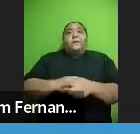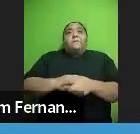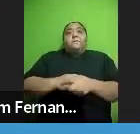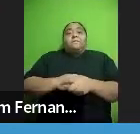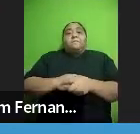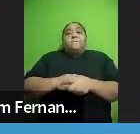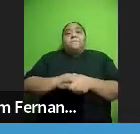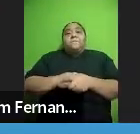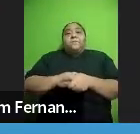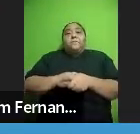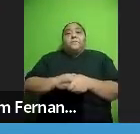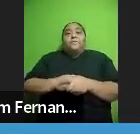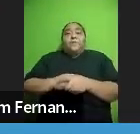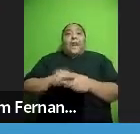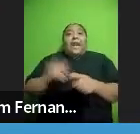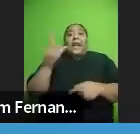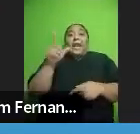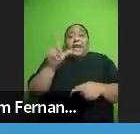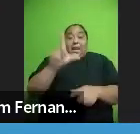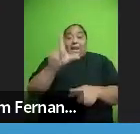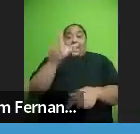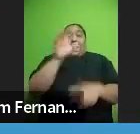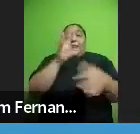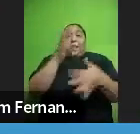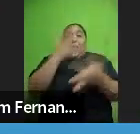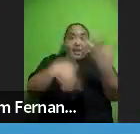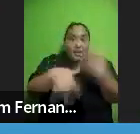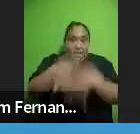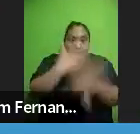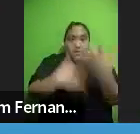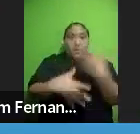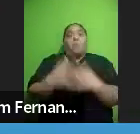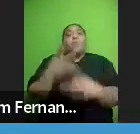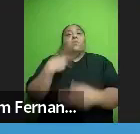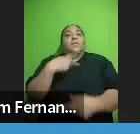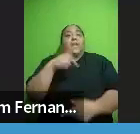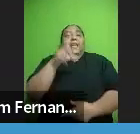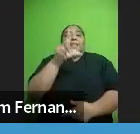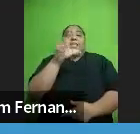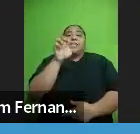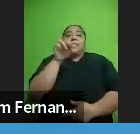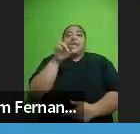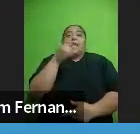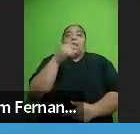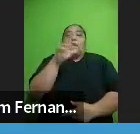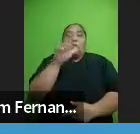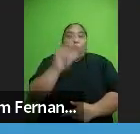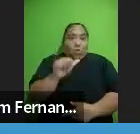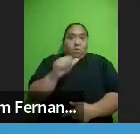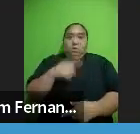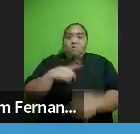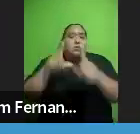que se lengua que es el lenguaje. Y entonces, en ese sentido. la lengua de señales ua de feñas es lengua y no de feñas es lengua y no